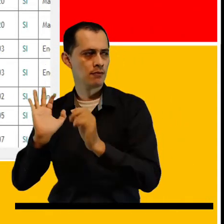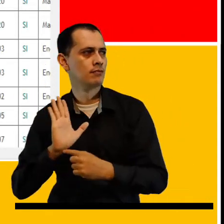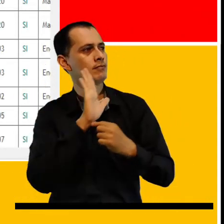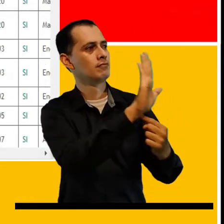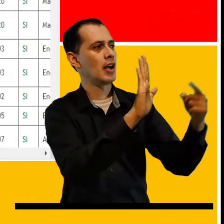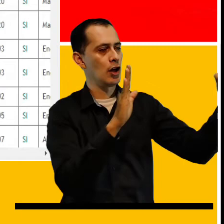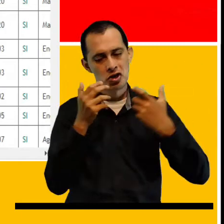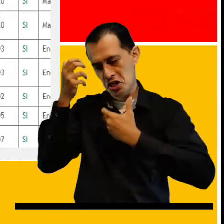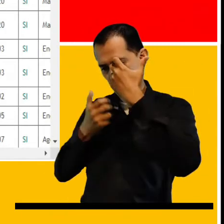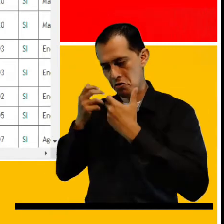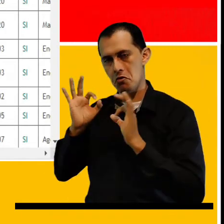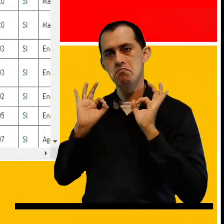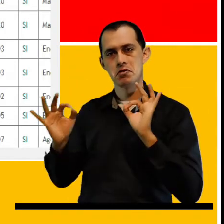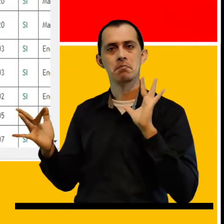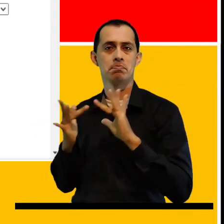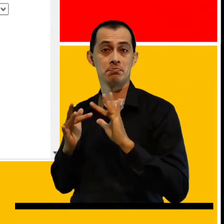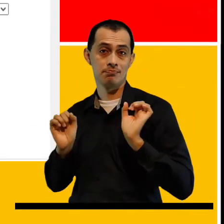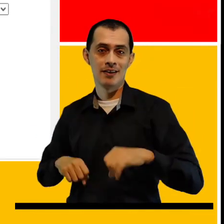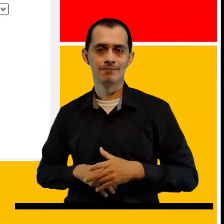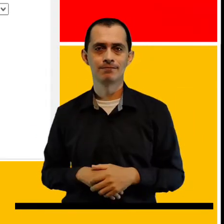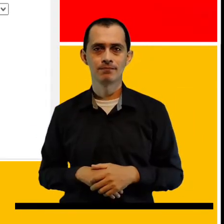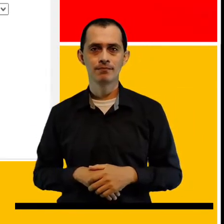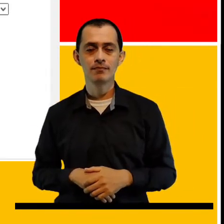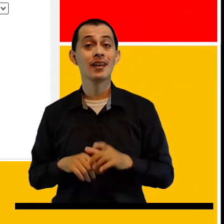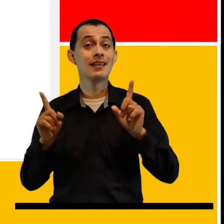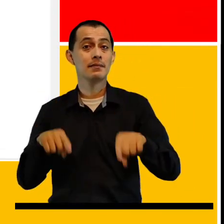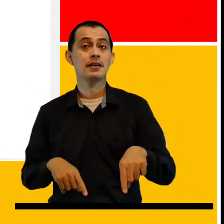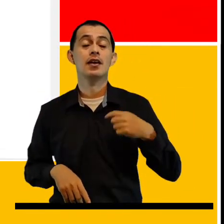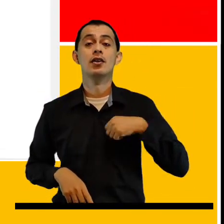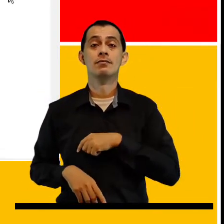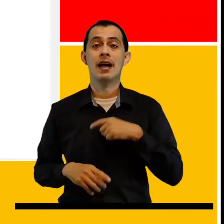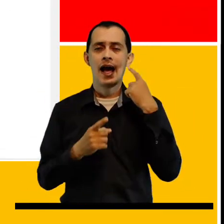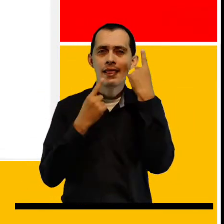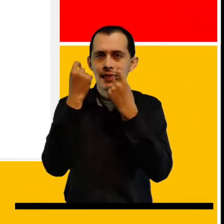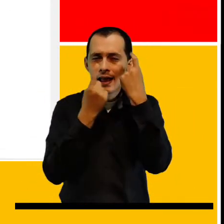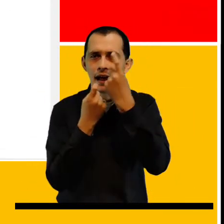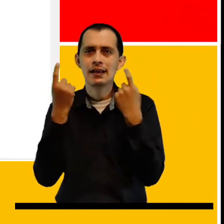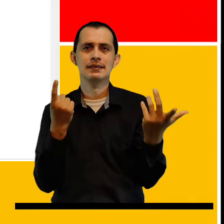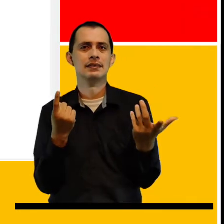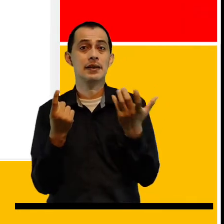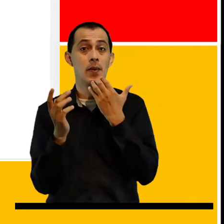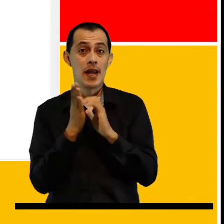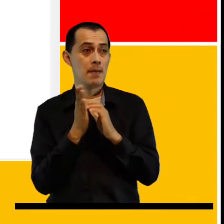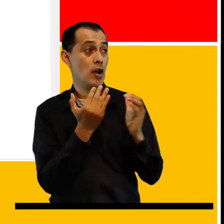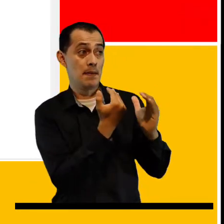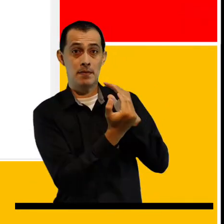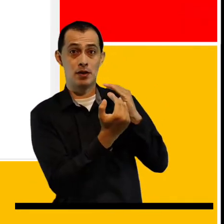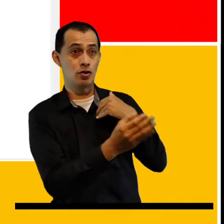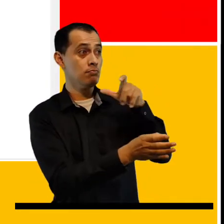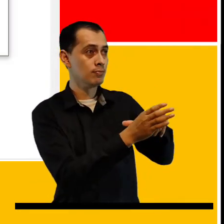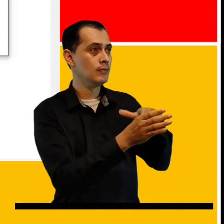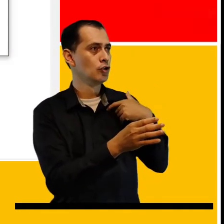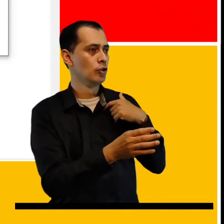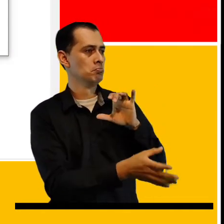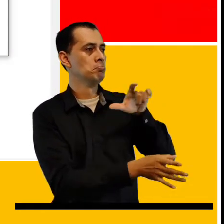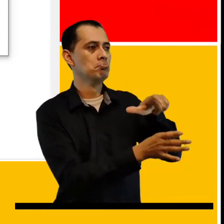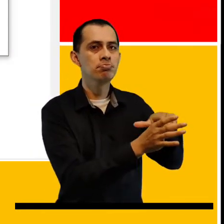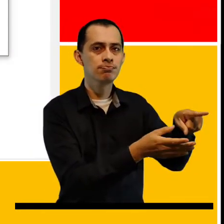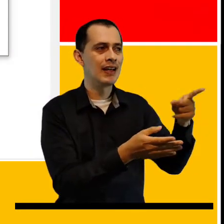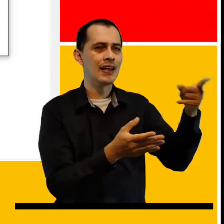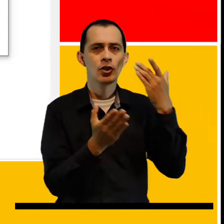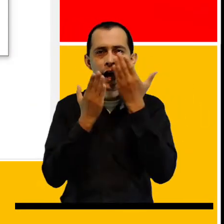Cuándo damos en resultado de análisis de convocatoria, aquí Min. Ciencias hace convocatorias